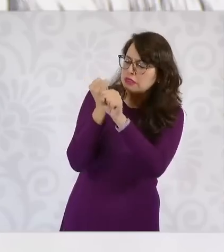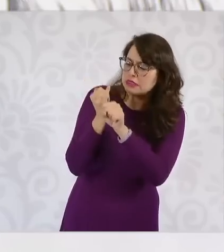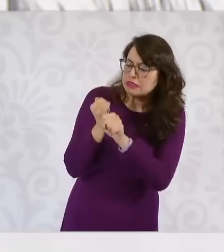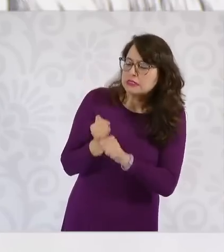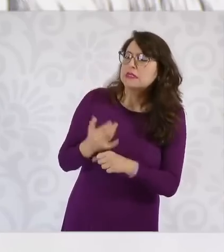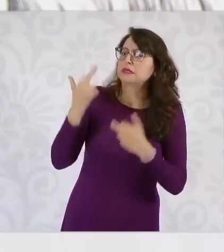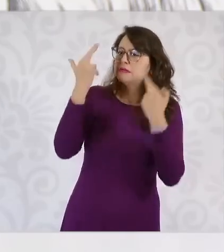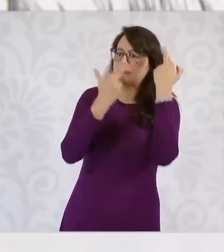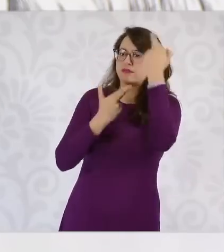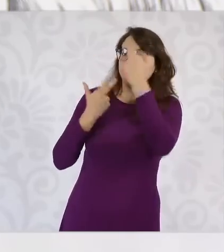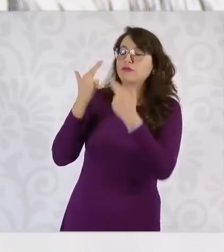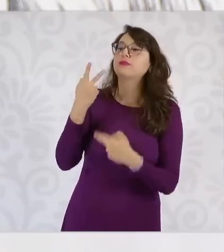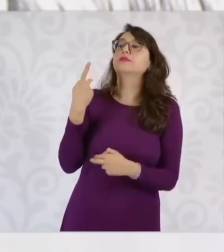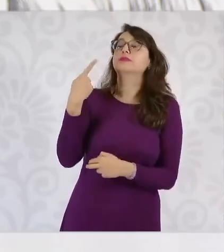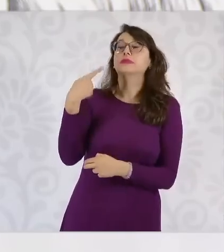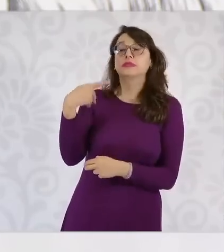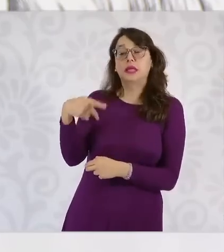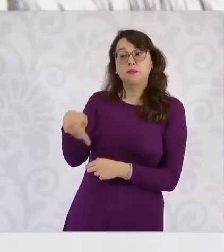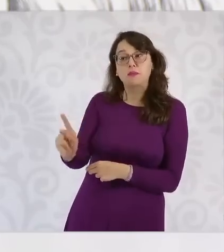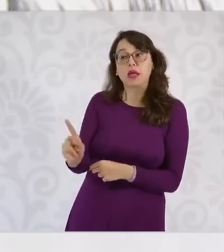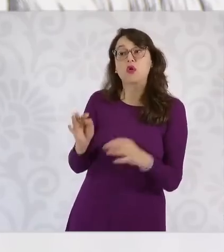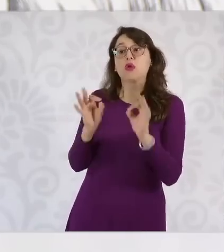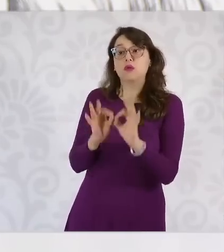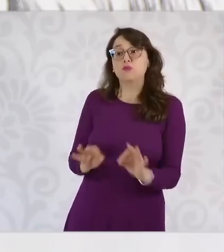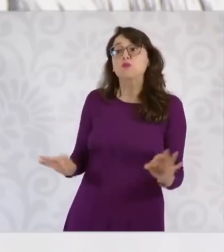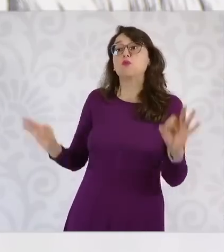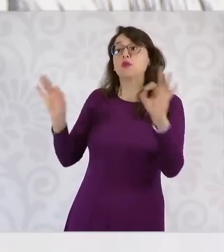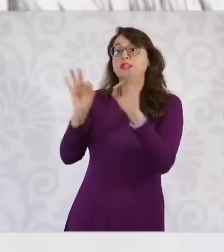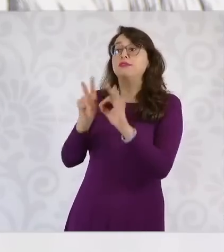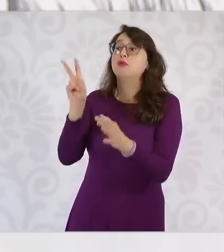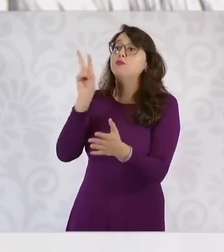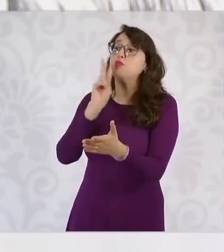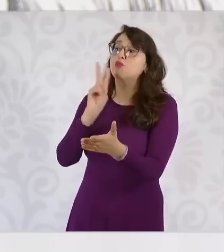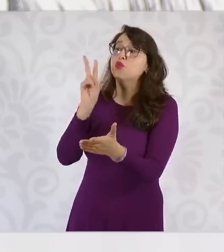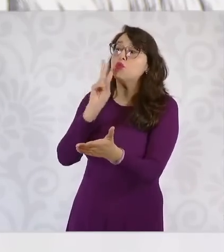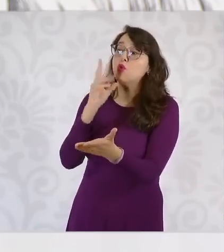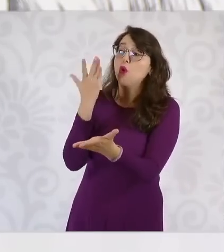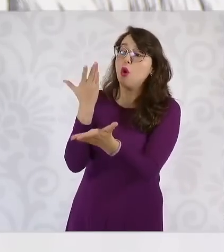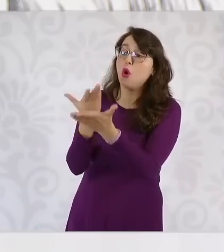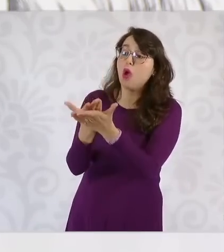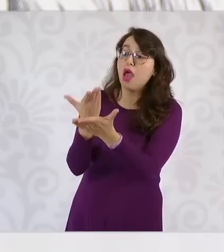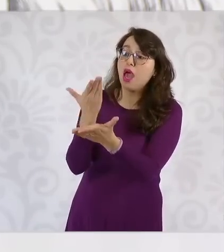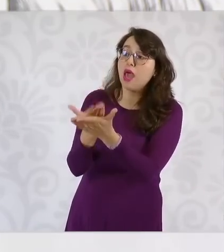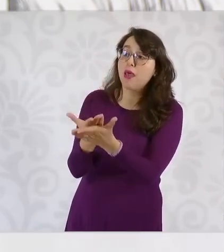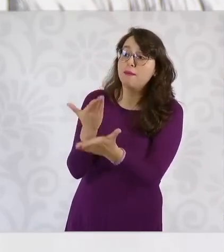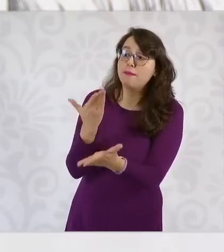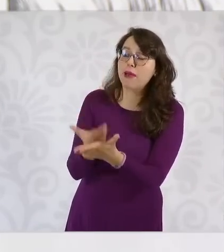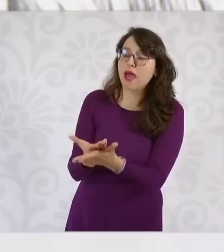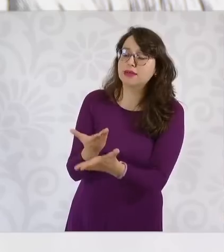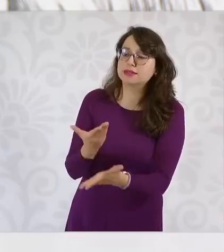pero si es importante Pues que haya las pruebas porque también a veces